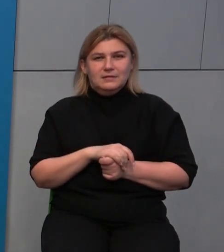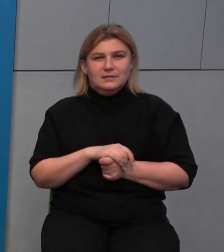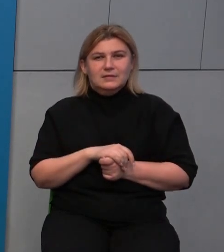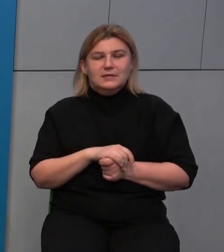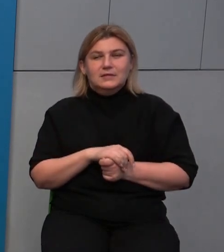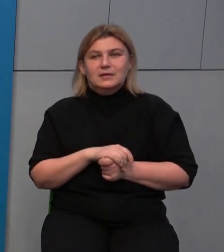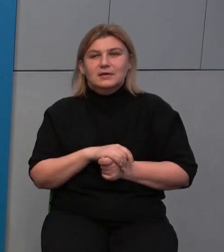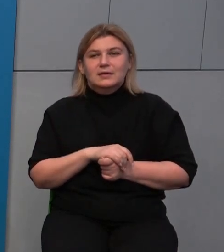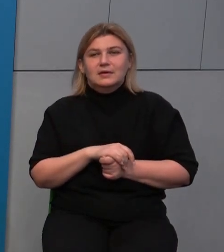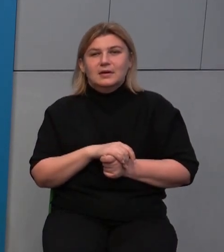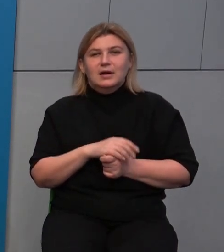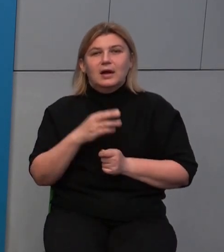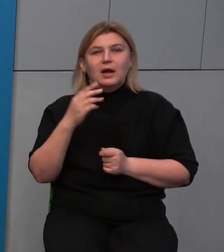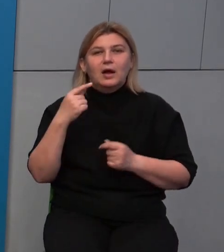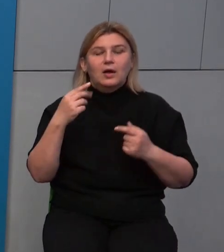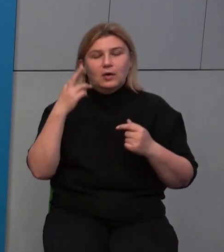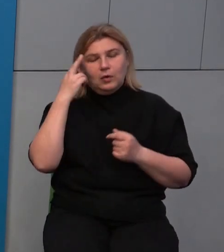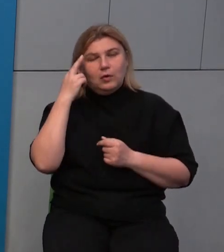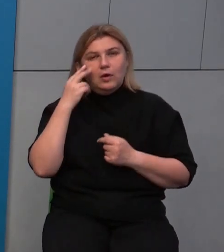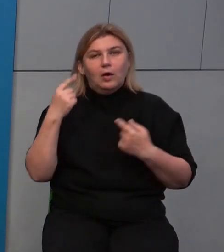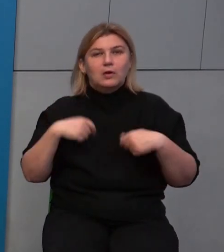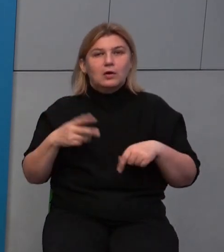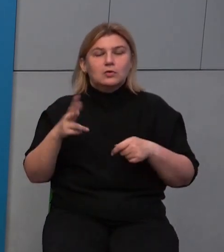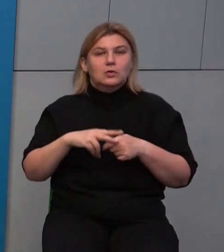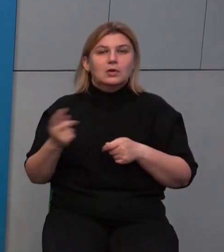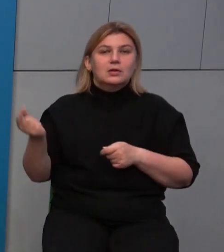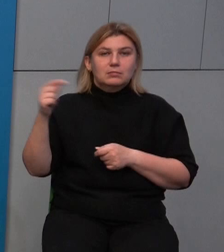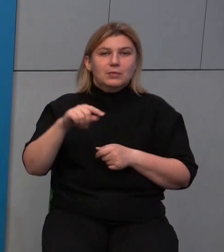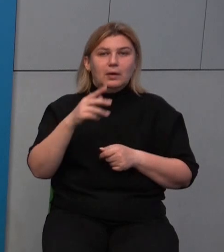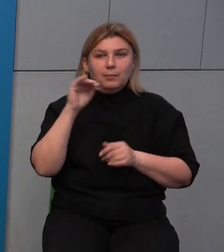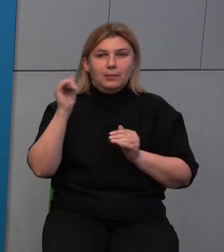Ja rozumiem, że osoby, które nie mogły dotrzeć, będą miały szansę to obejrzeć,